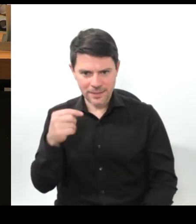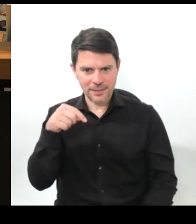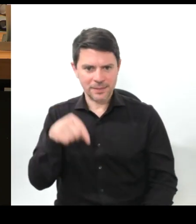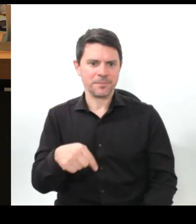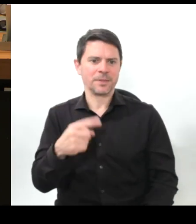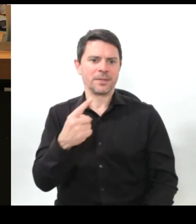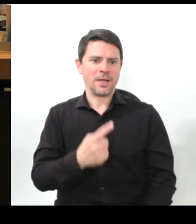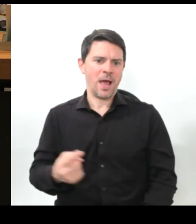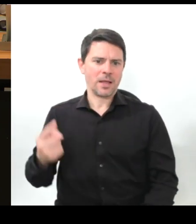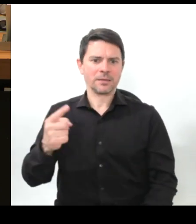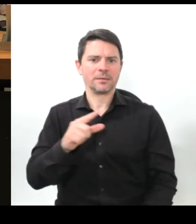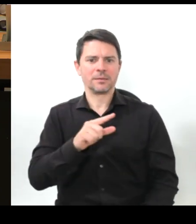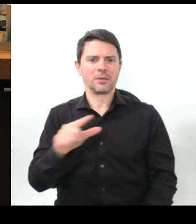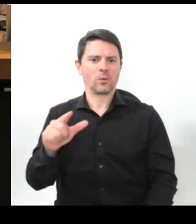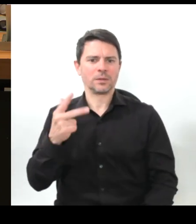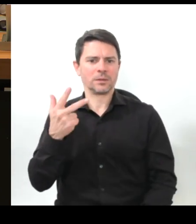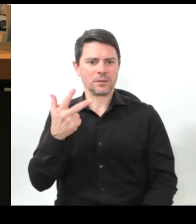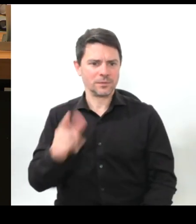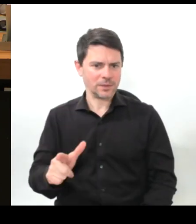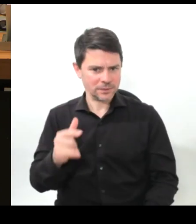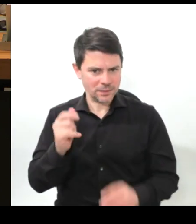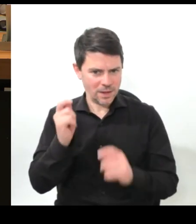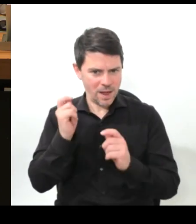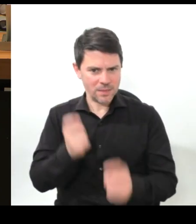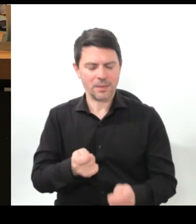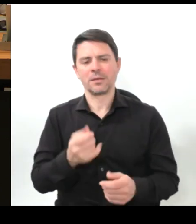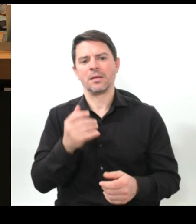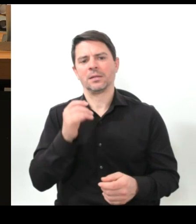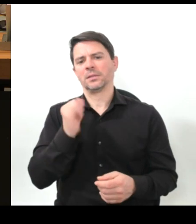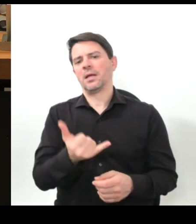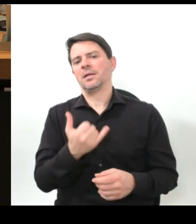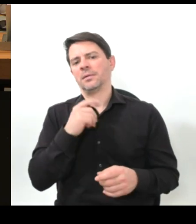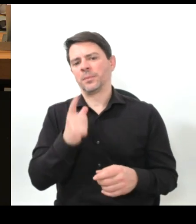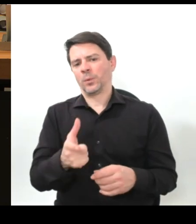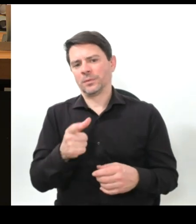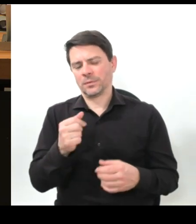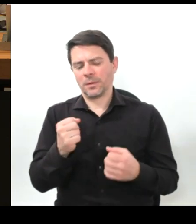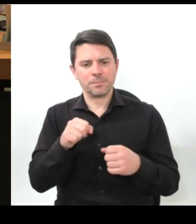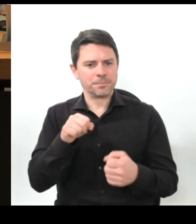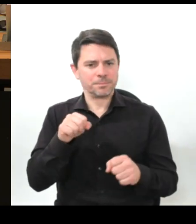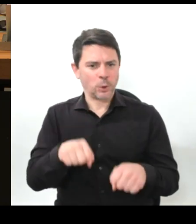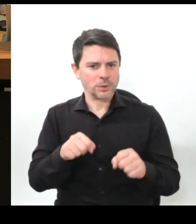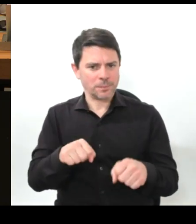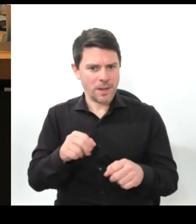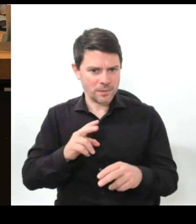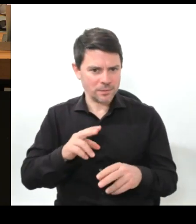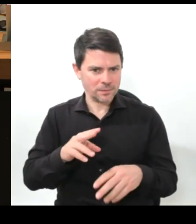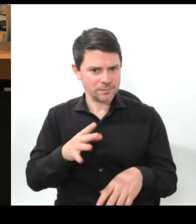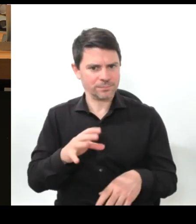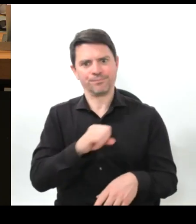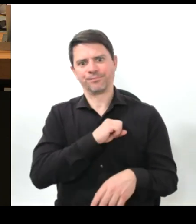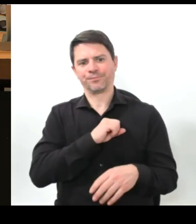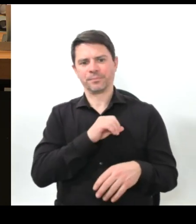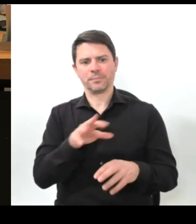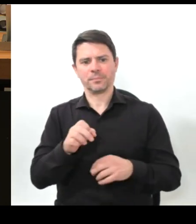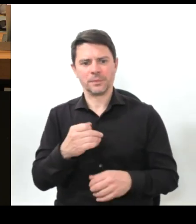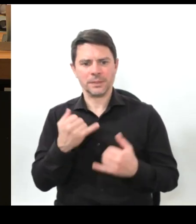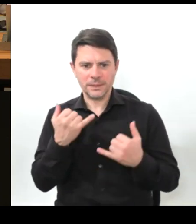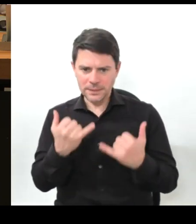und wir müssen den Masterplan Solar City, der ursprünglich bis 2050 konzipiert war, doch irgendwie auf diese 25 % umsetzbar machen.